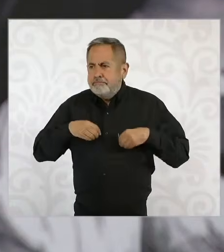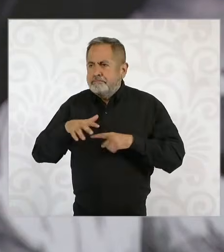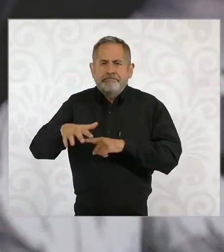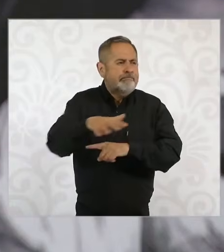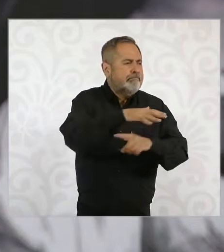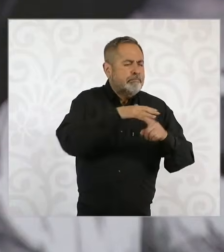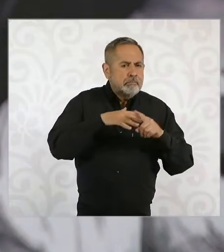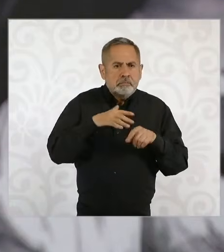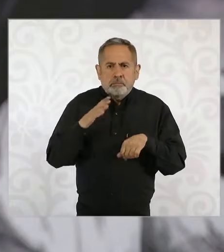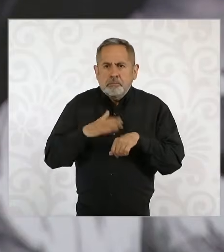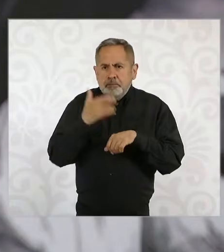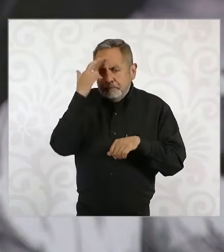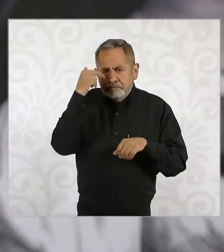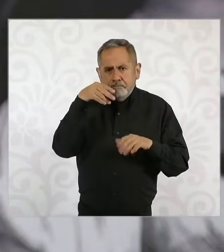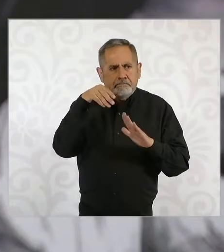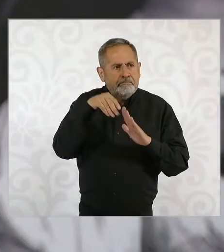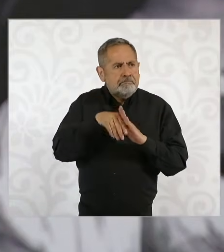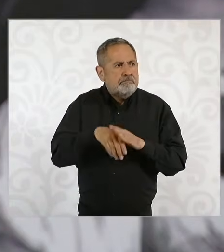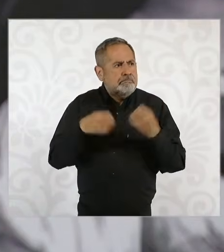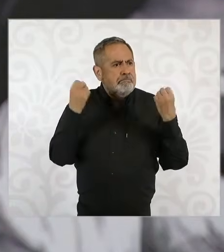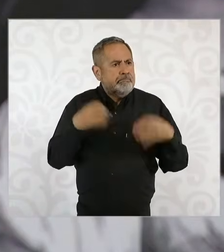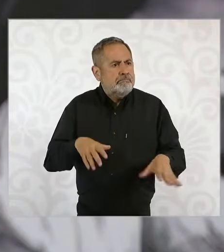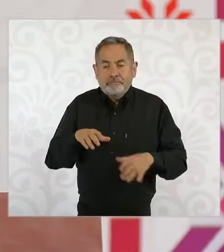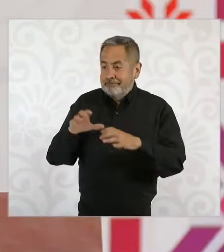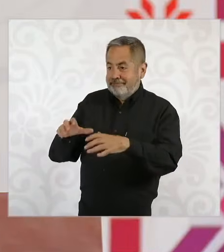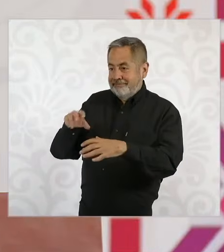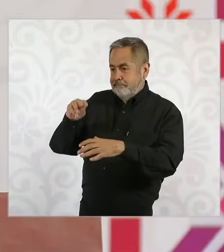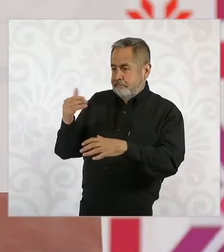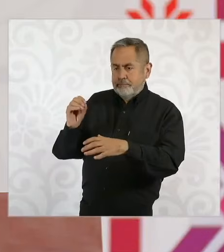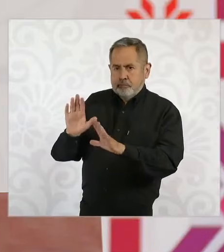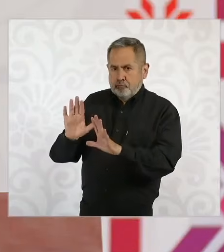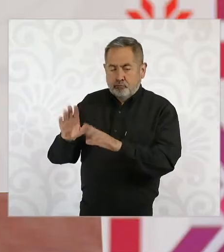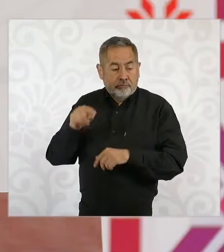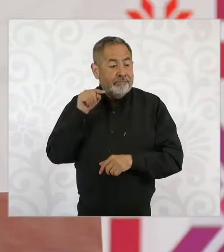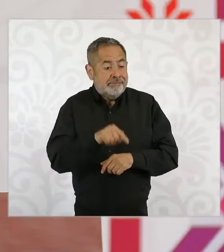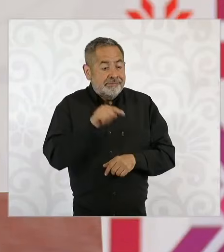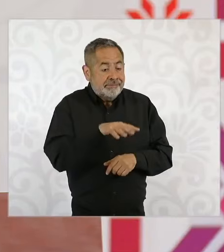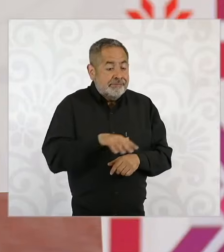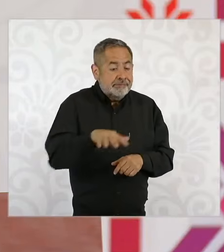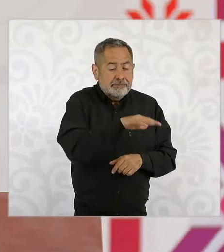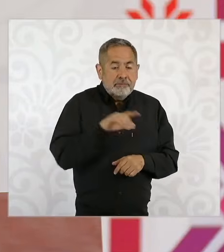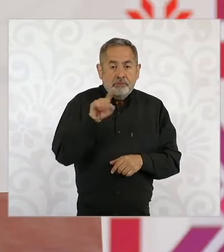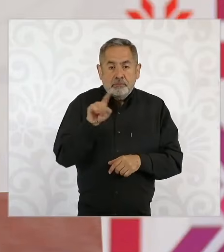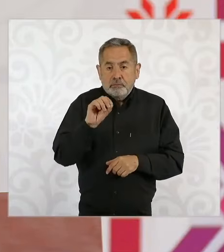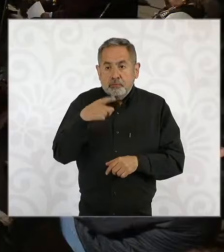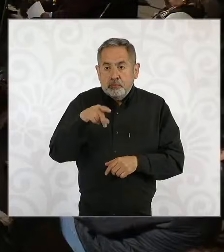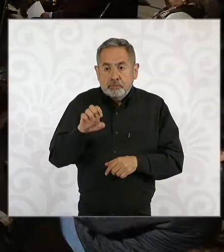declive, pero más que de la cultura maya sería de la cultura soque de Chiapas, ¿no? Eh, considera